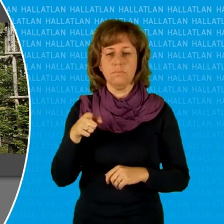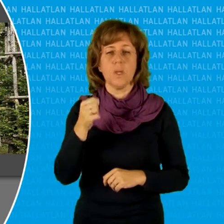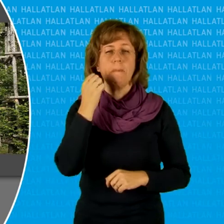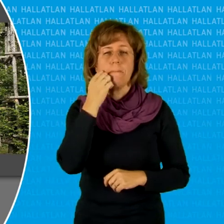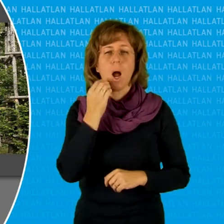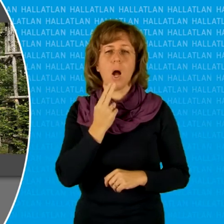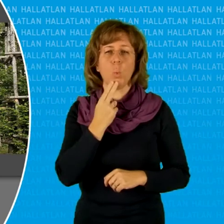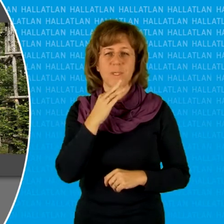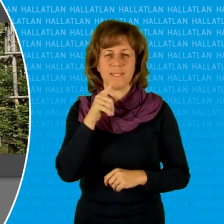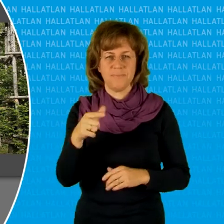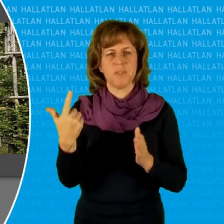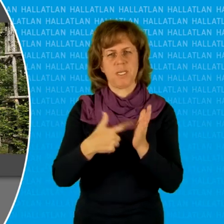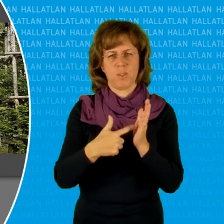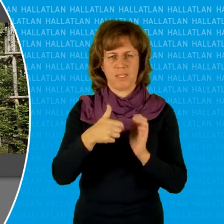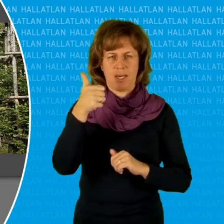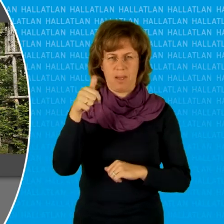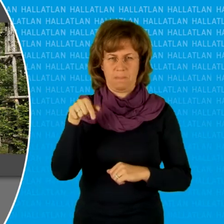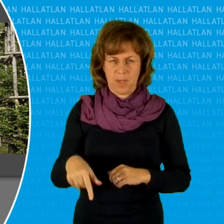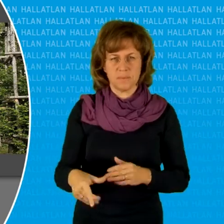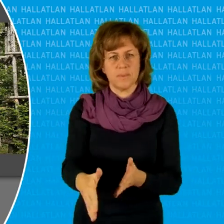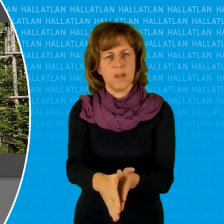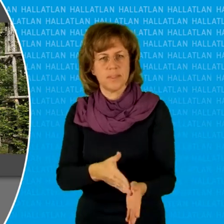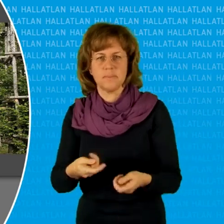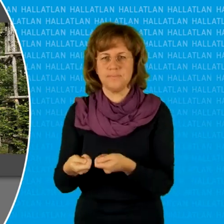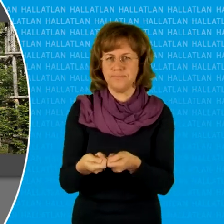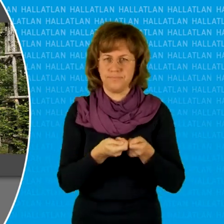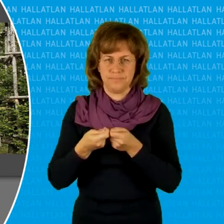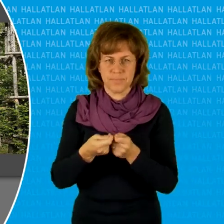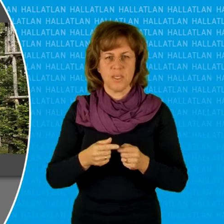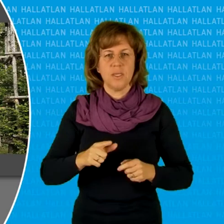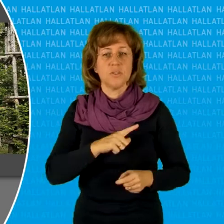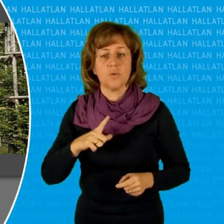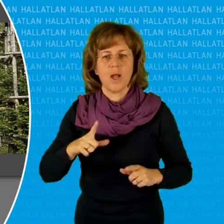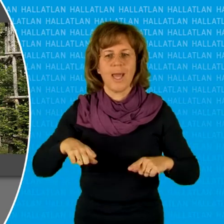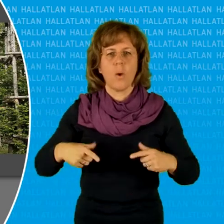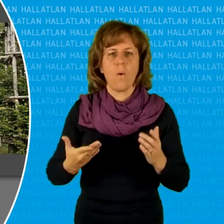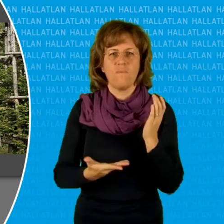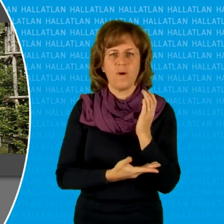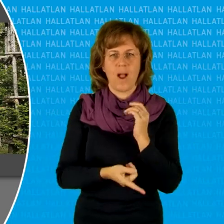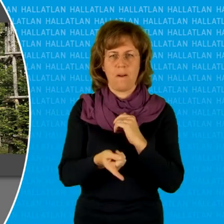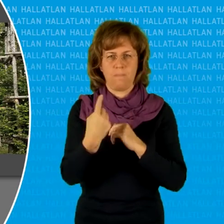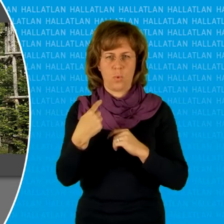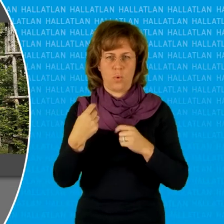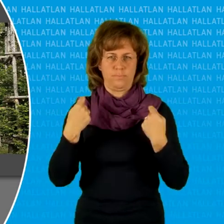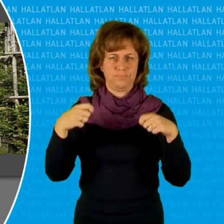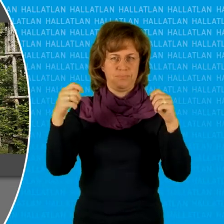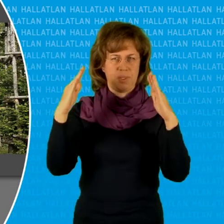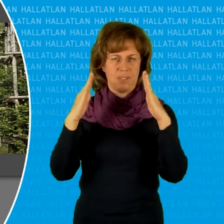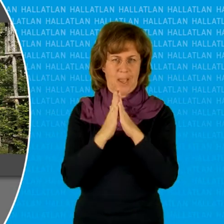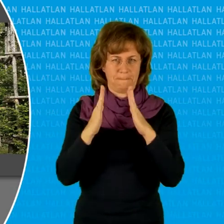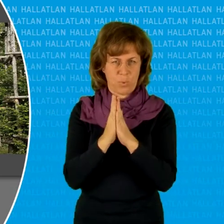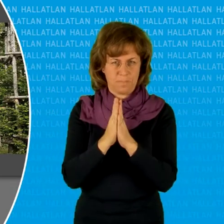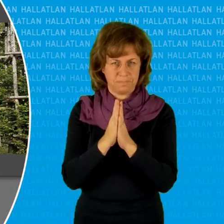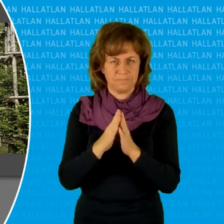Mauri 2001-ben kezdte el tervezni az élő fákból készülő katedrálist,